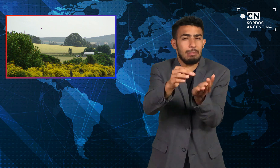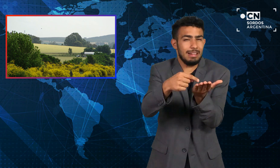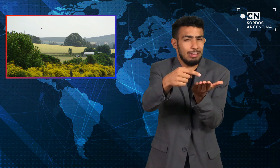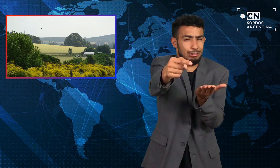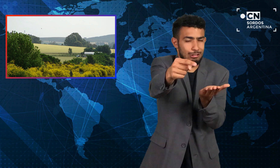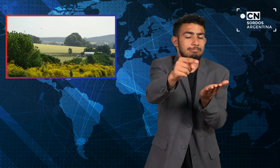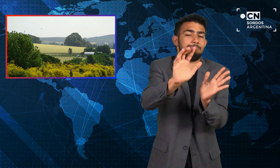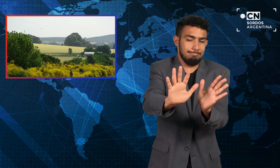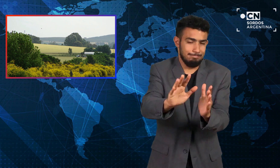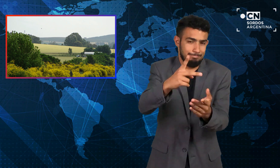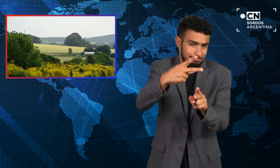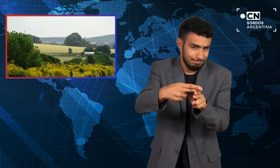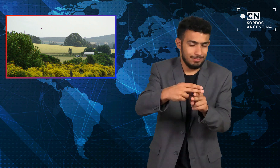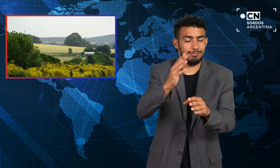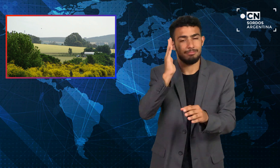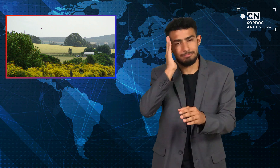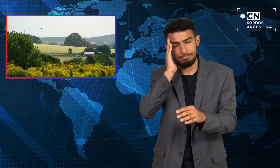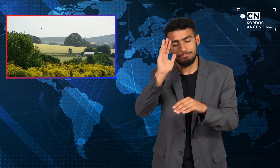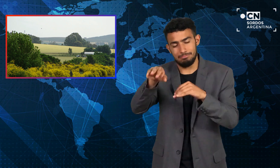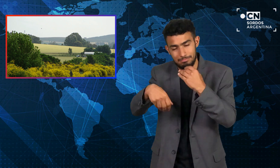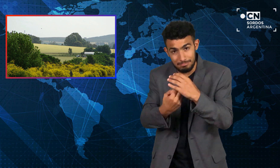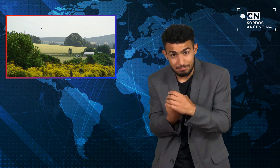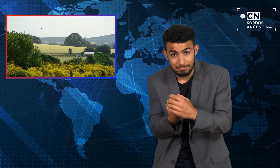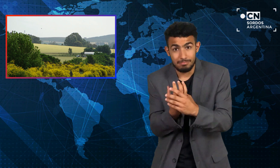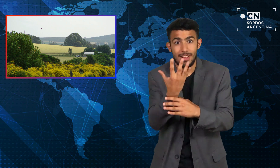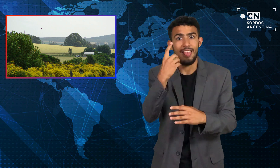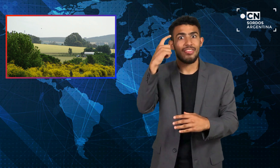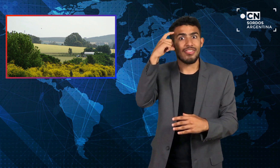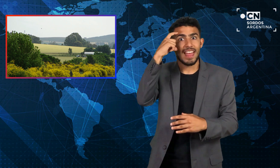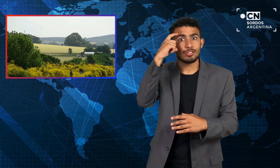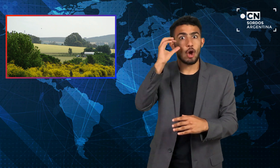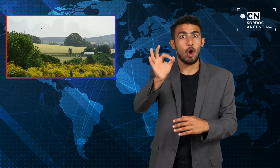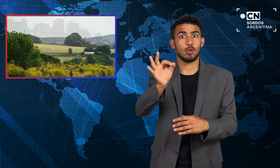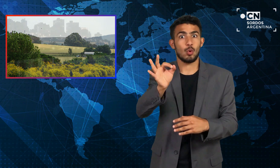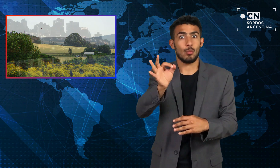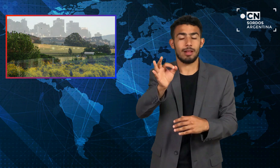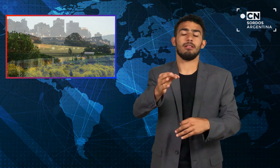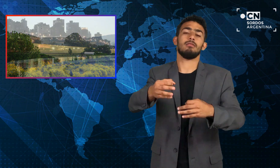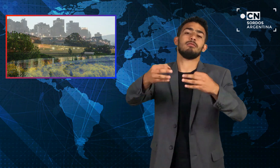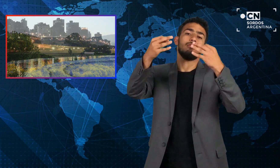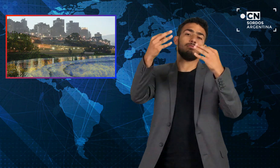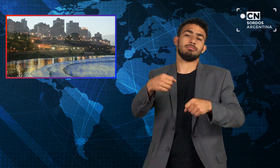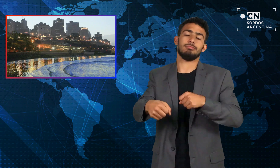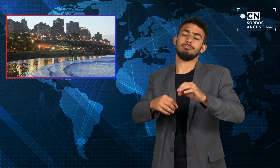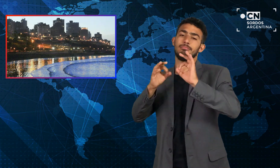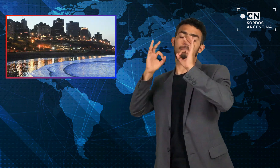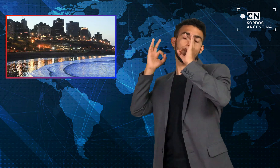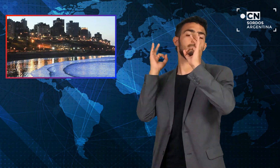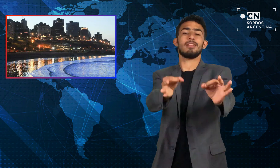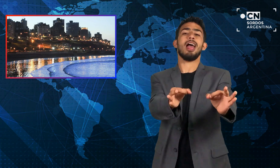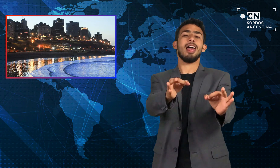Más de medio sueño cumplido. Quedaban apenas algo más de 130 Km. Finalmente el domingo 10 de Octubre los 9 miembros de BTT Bonaerense